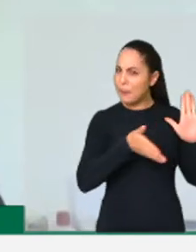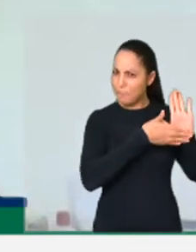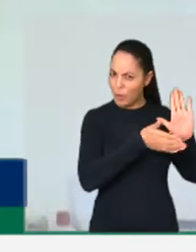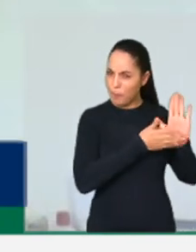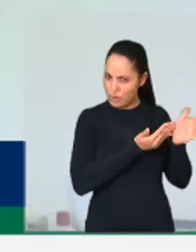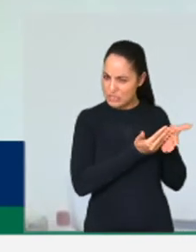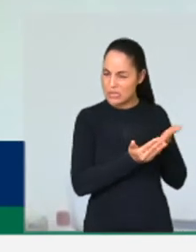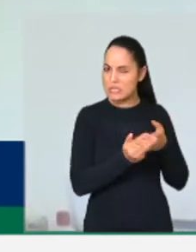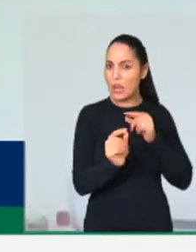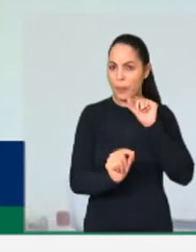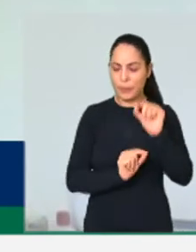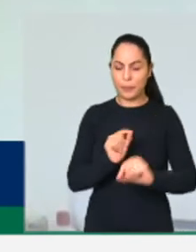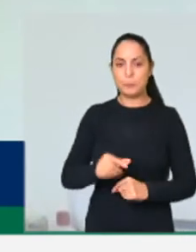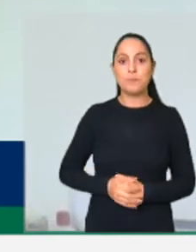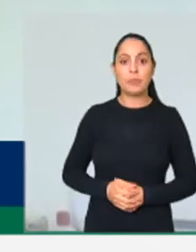QUE FOI APRESENTADO AGORA SÓ